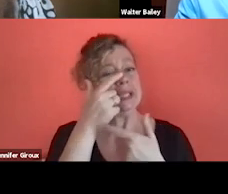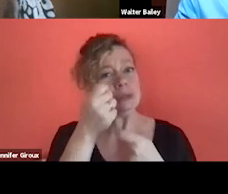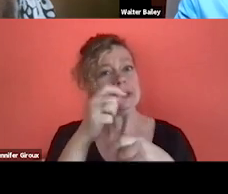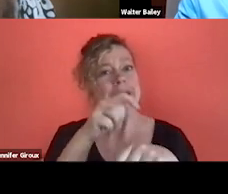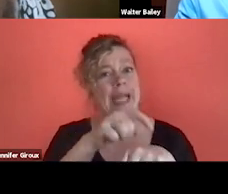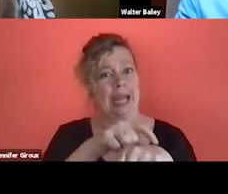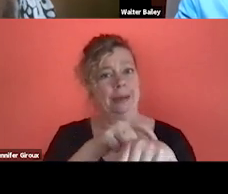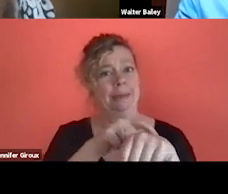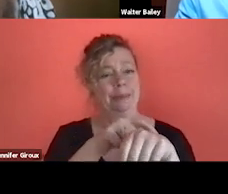Fue un desafío.